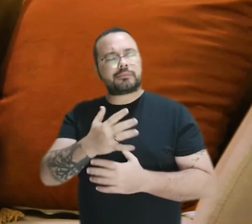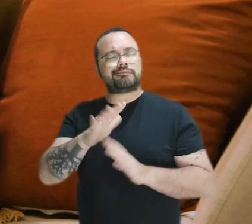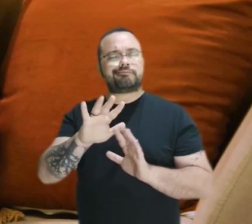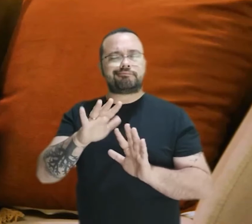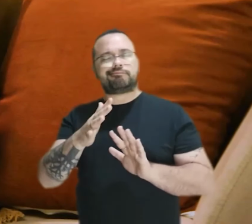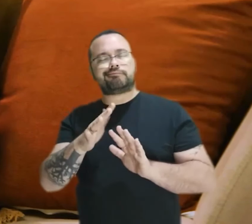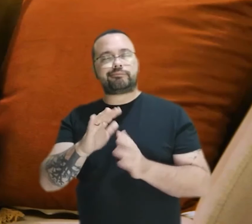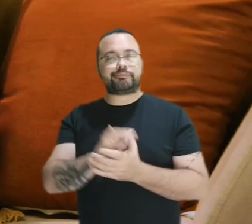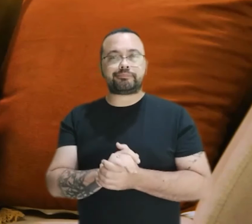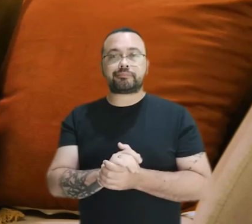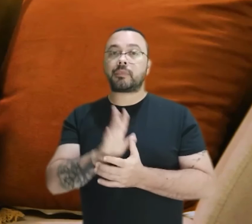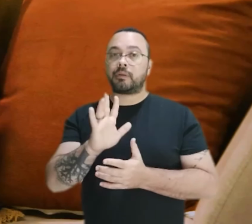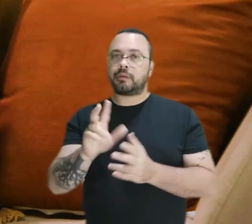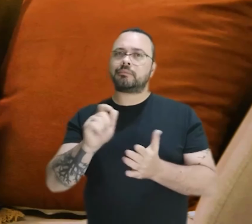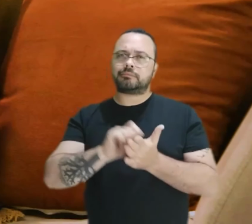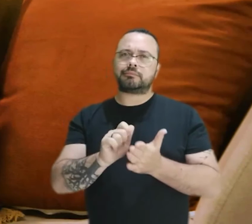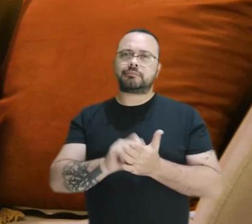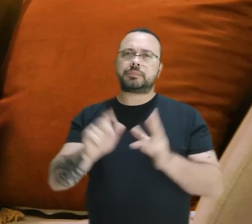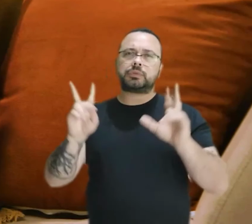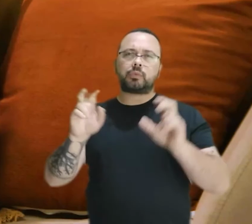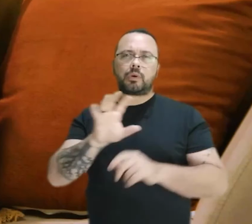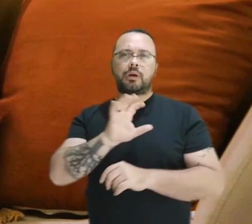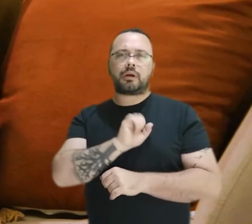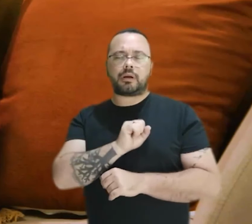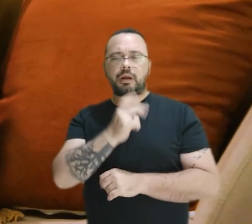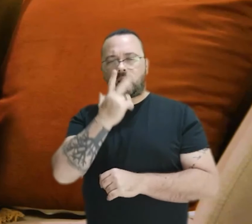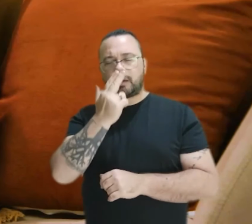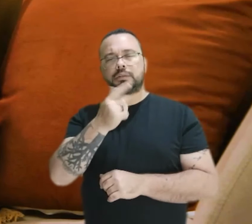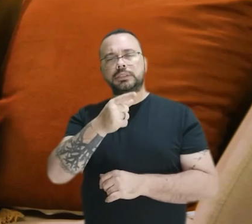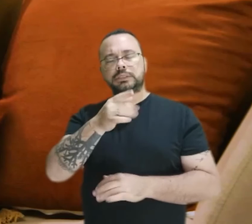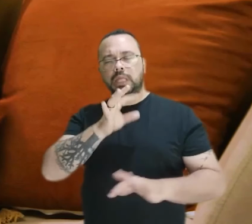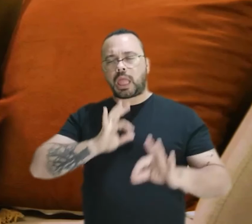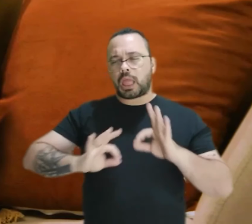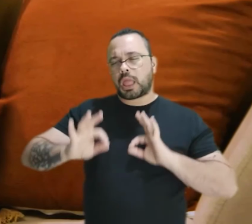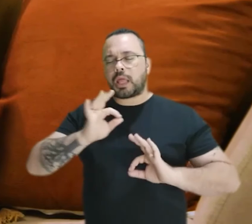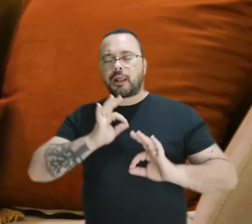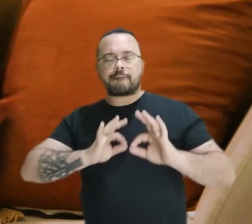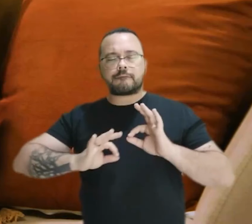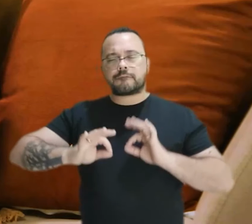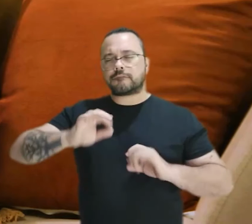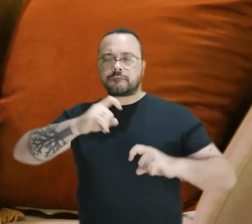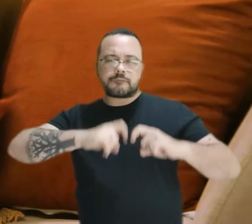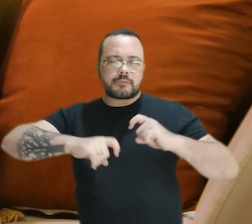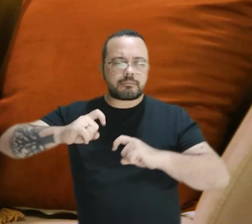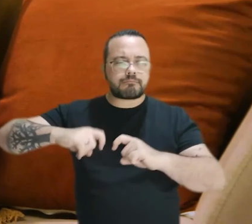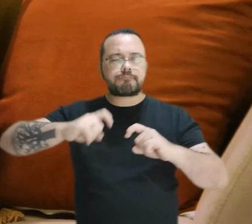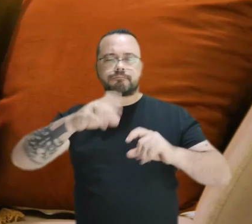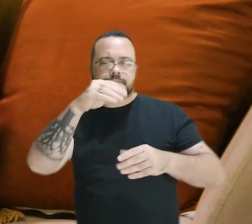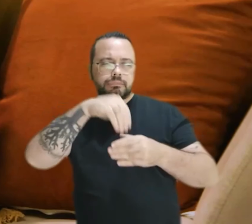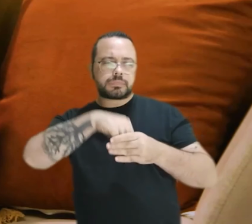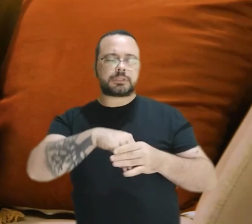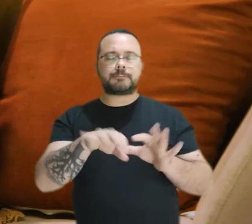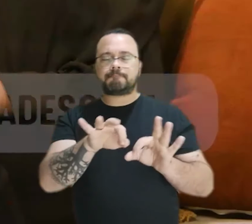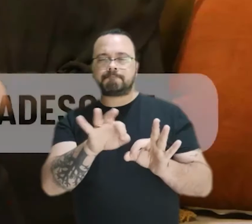mas acho que o erotismo tá presente, de alguma forma, na minha escrita, mas, sutilmente.